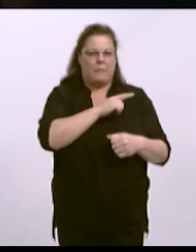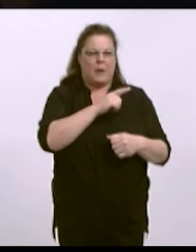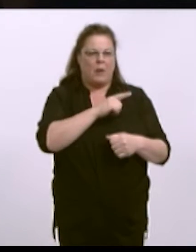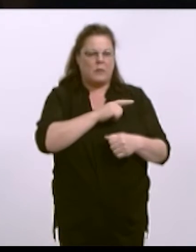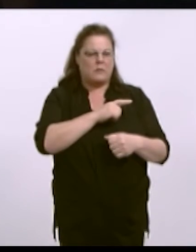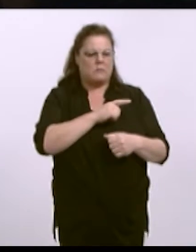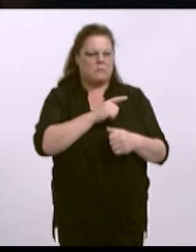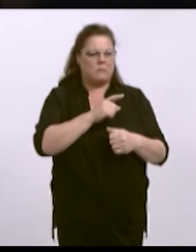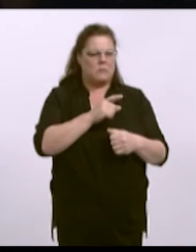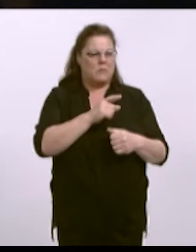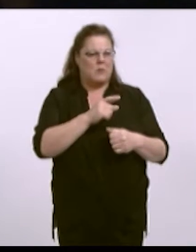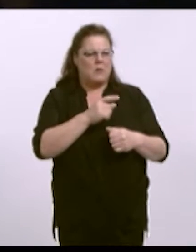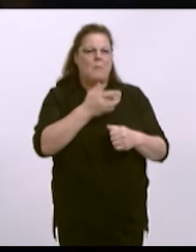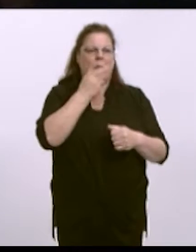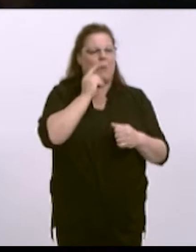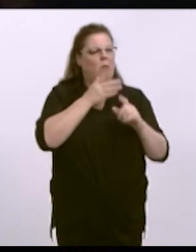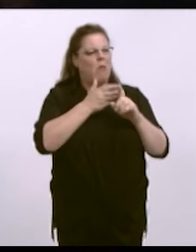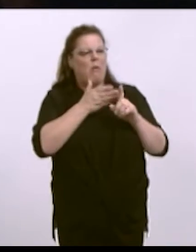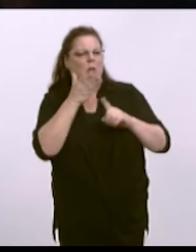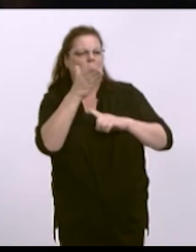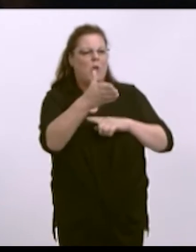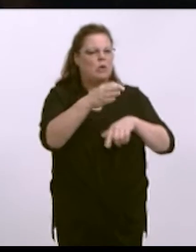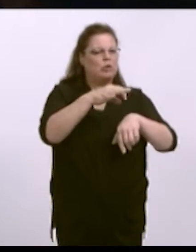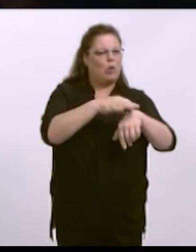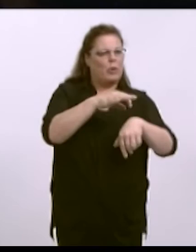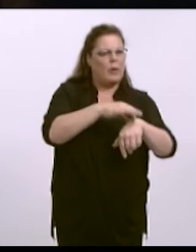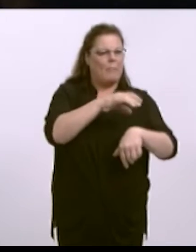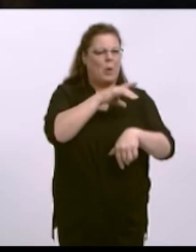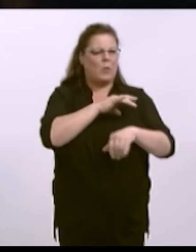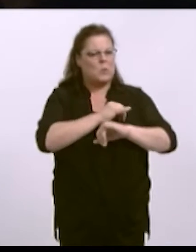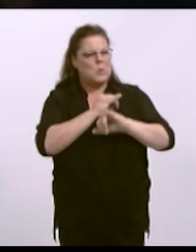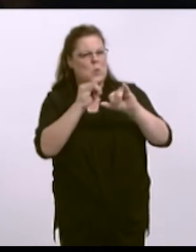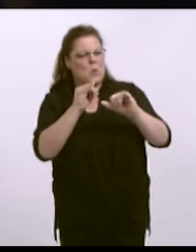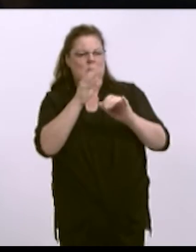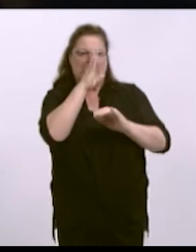dwys sydd ar Ùl iír meddyg teulu gael eu gweld. Ac, wrth gwrs, dim ond y sefyllfaoedd